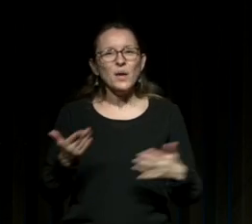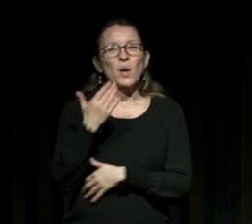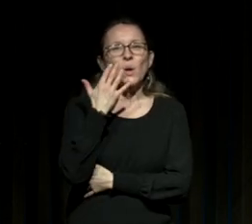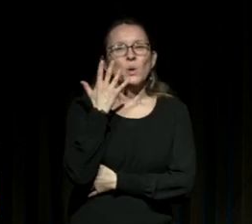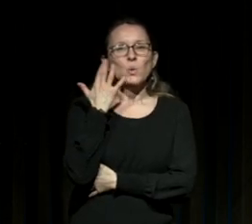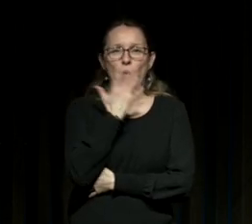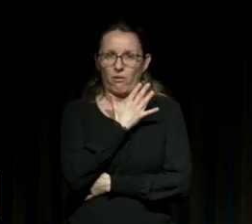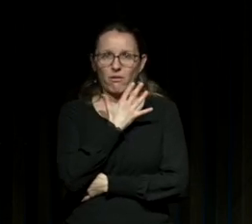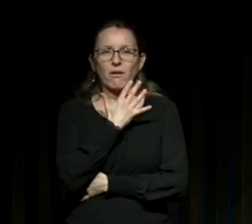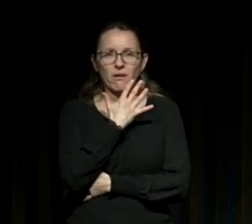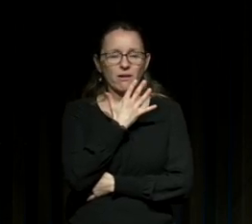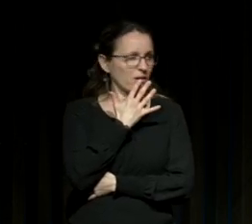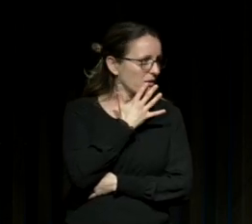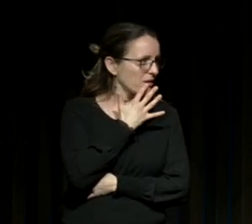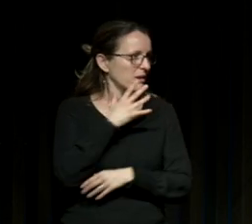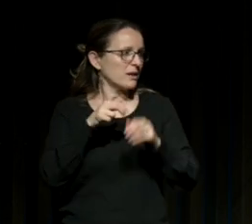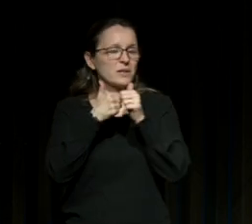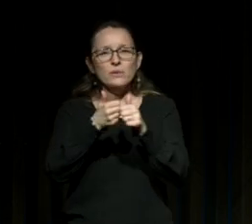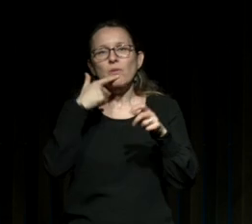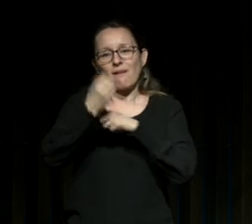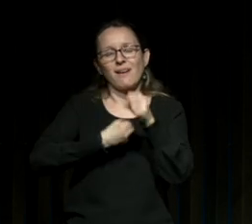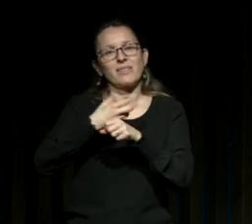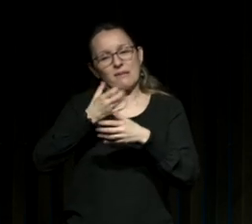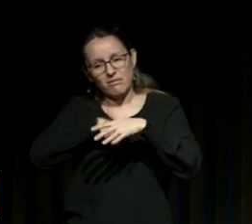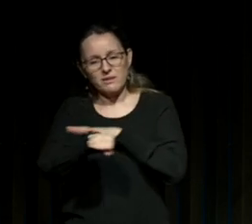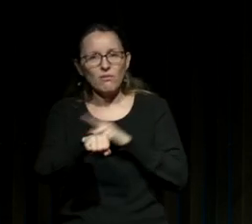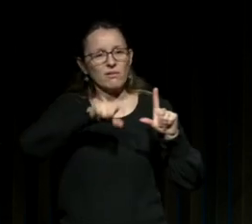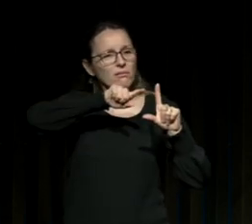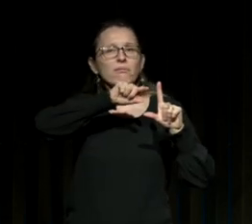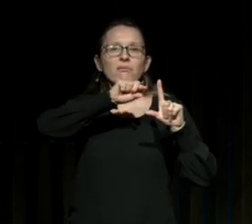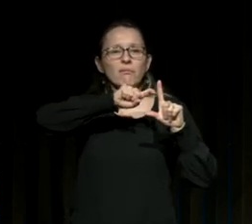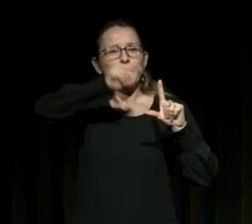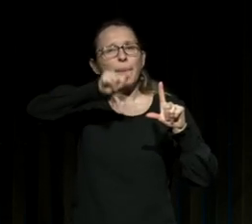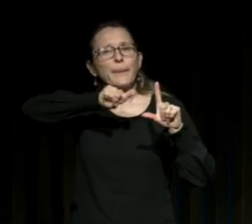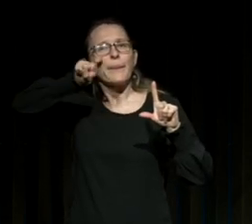représente des classes d'âge d'années de naissance par exemple si on prend ce trait un petit peu là